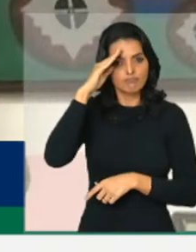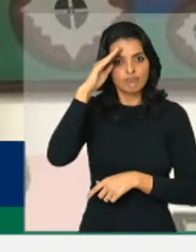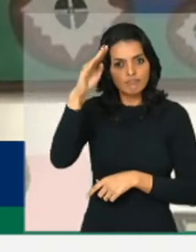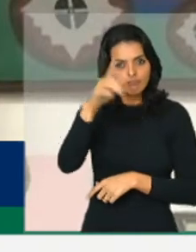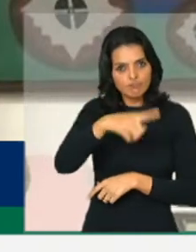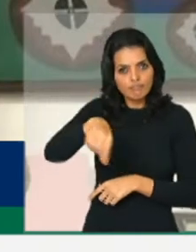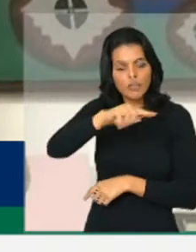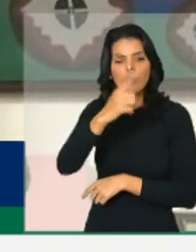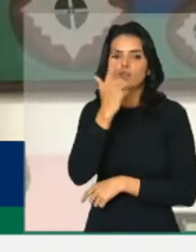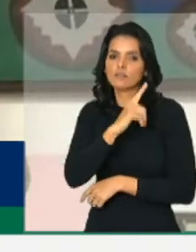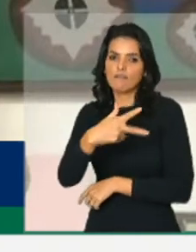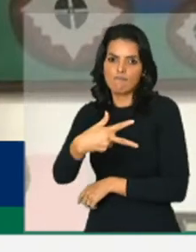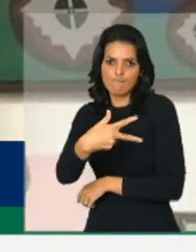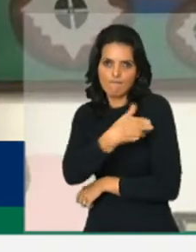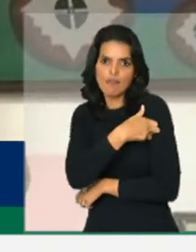QUE LÁ ESTÁ EM SUA DEFESA, DO SEU TEMPO DE TRABALHO, DO